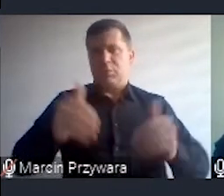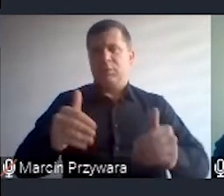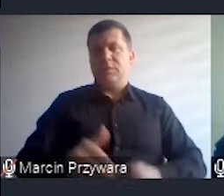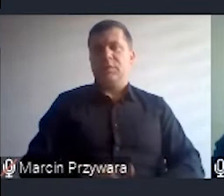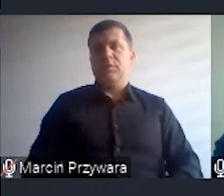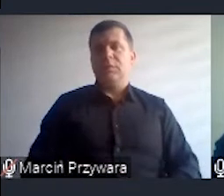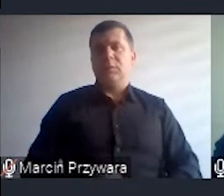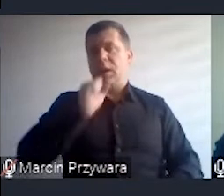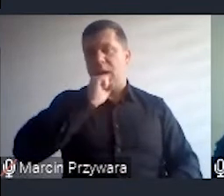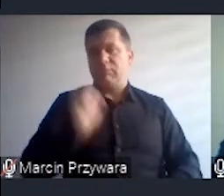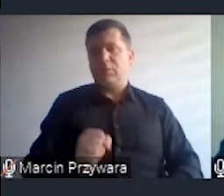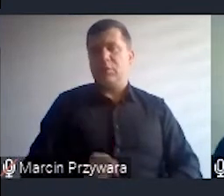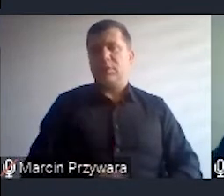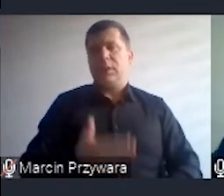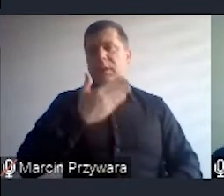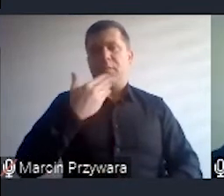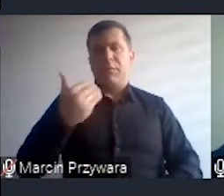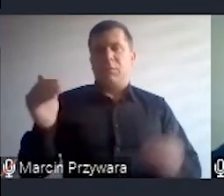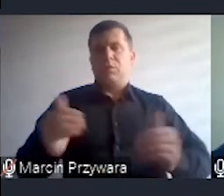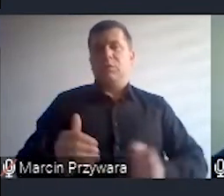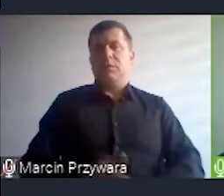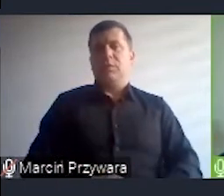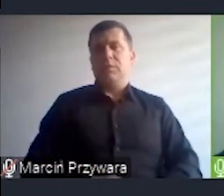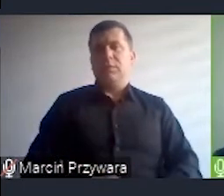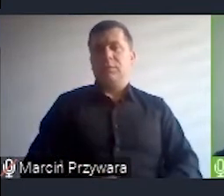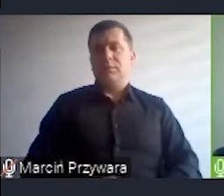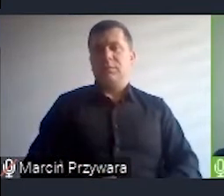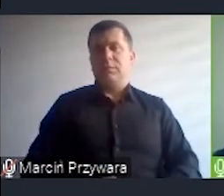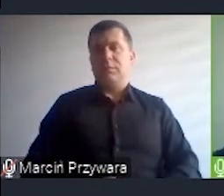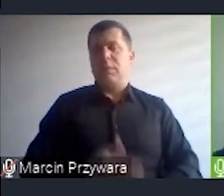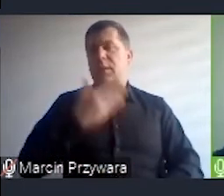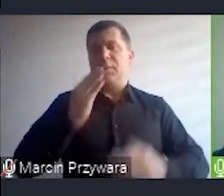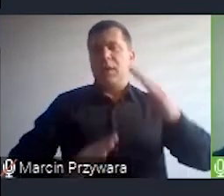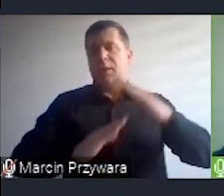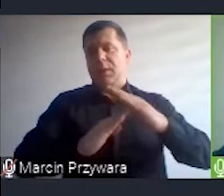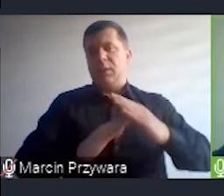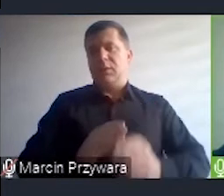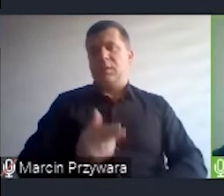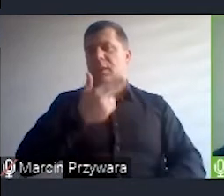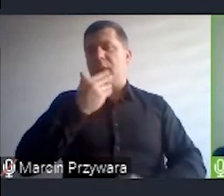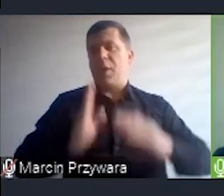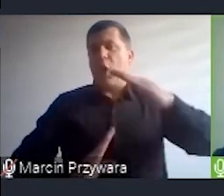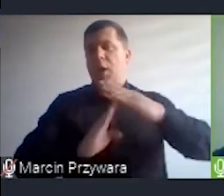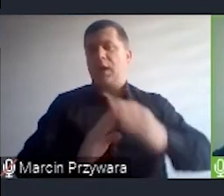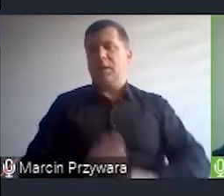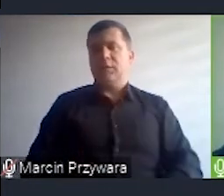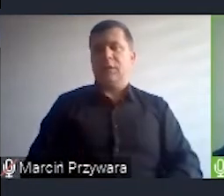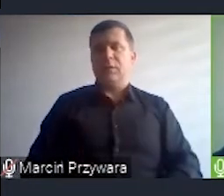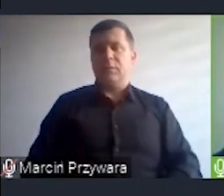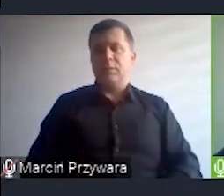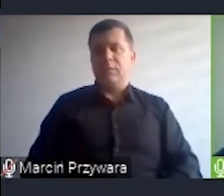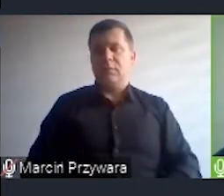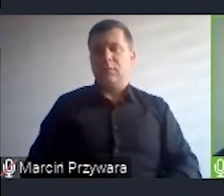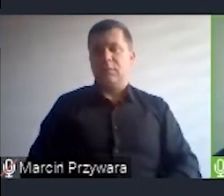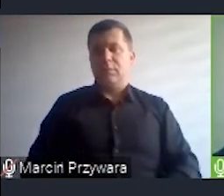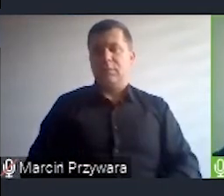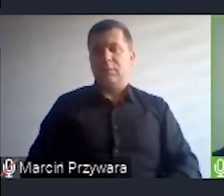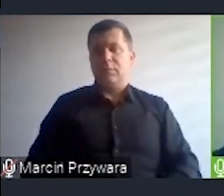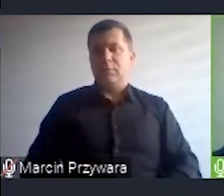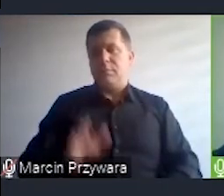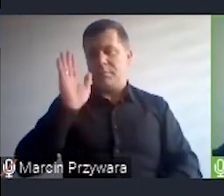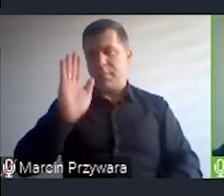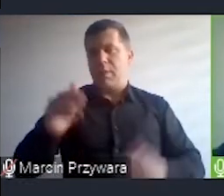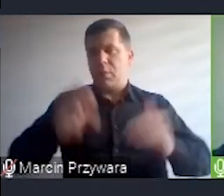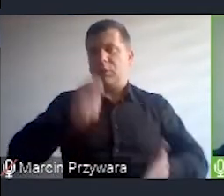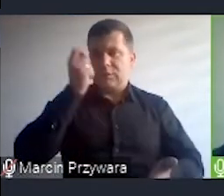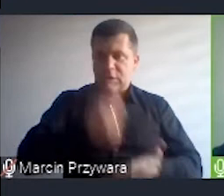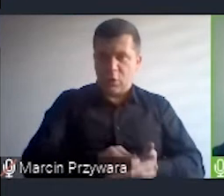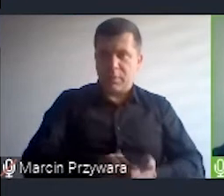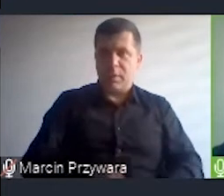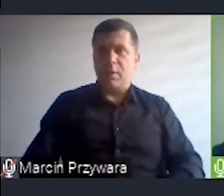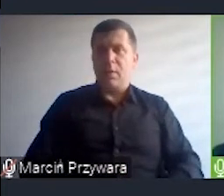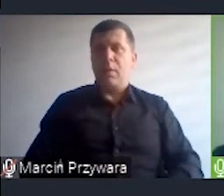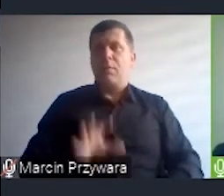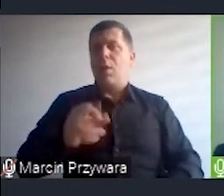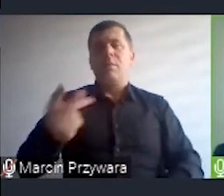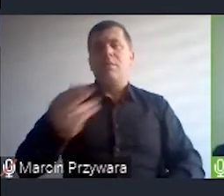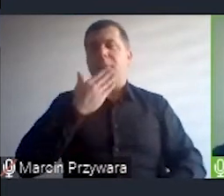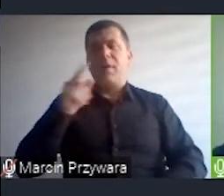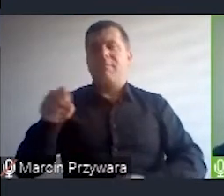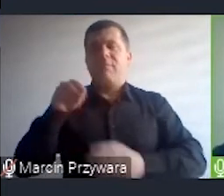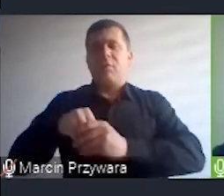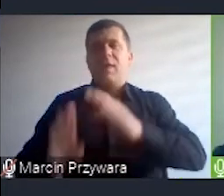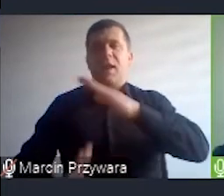absolutnie nie ma limitu, nie ma ograniczeń. Może źle to ująłem. Macie Państwo możliwość zakupienia bo nie wchodzi w limit.